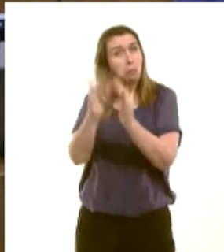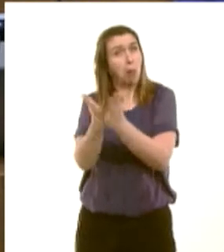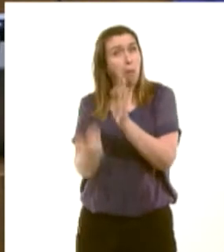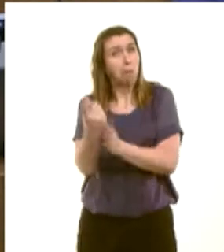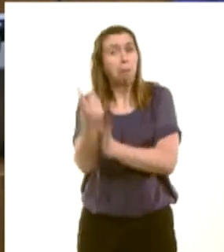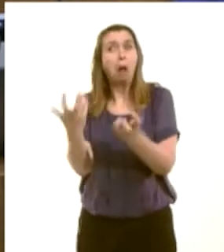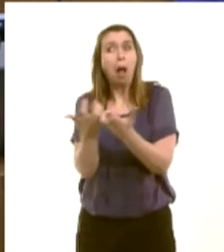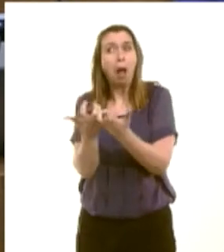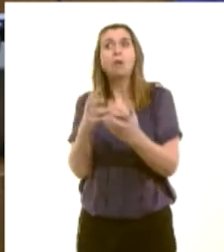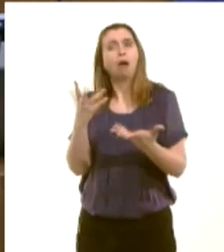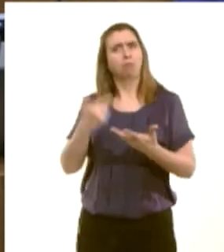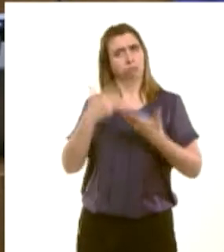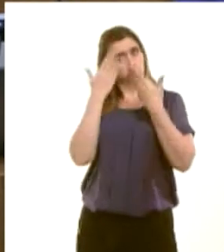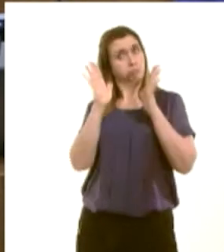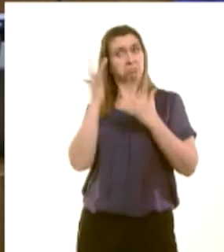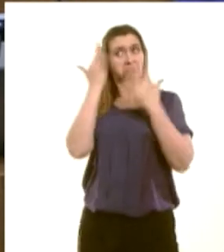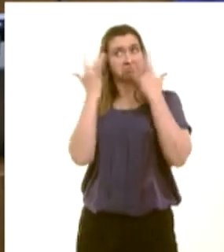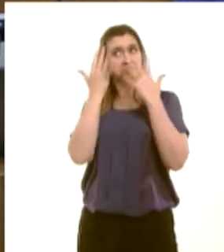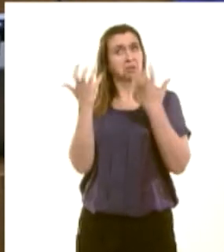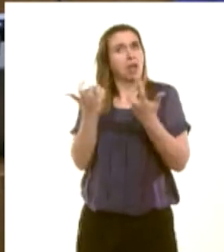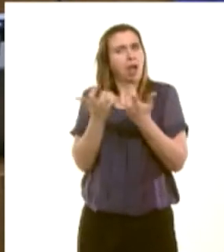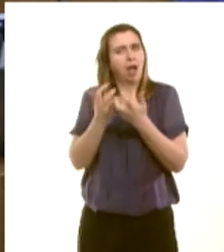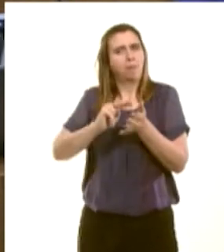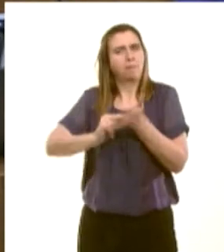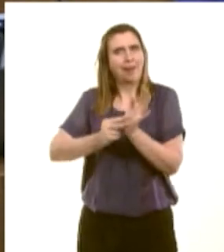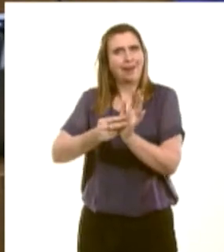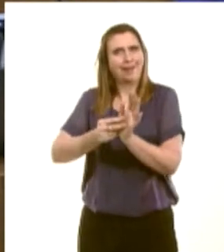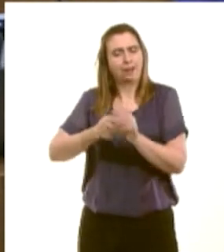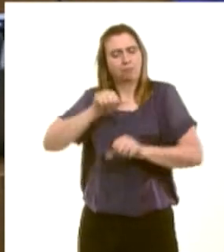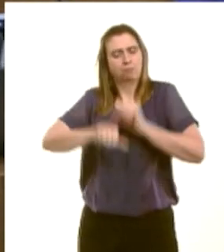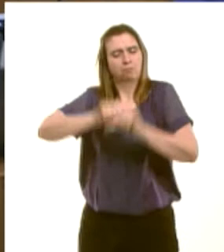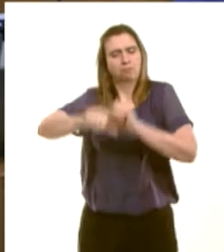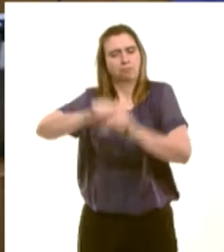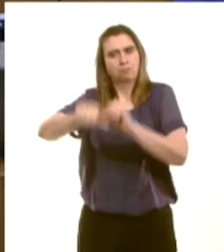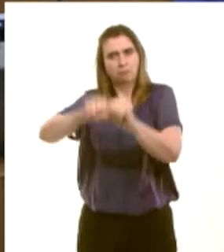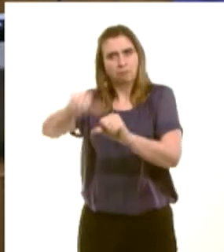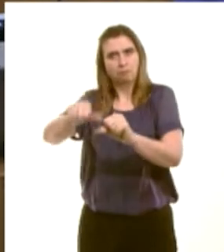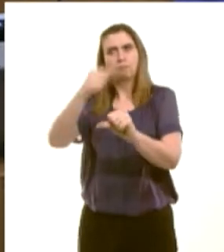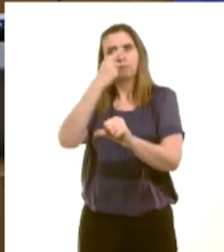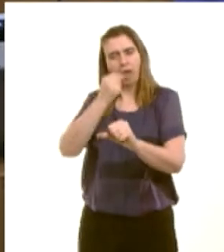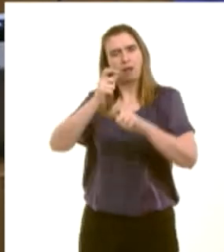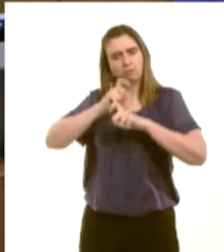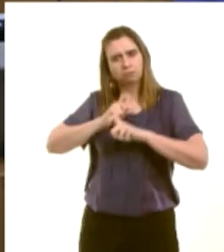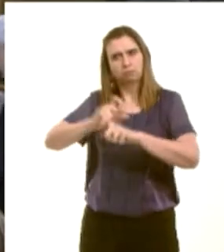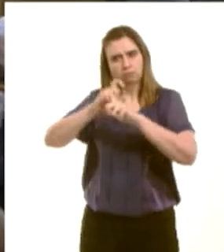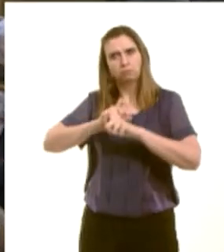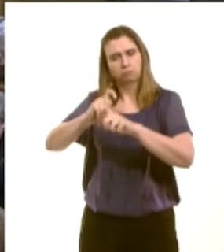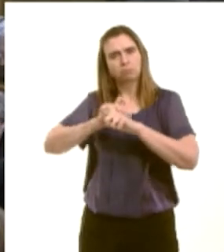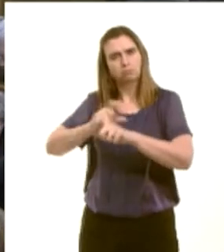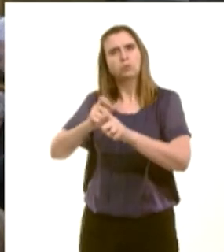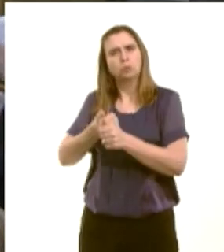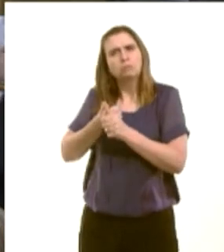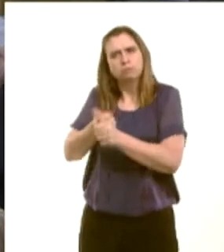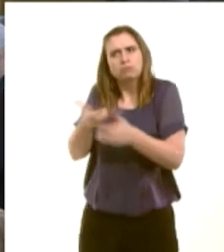niín ddigon parod i ystyried ym mha ffordd y gallaiír system gynllunio gario ymlaen